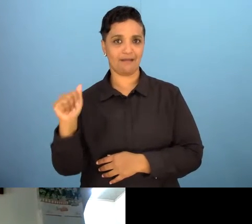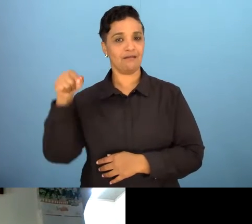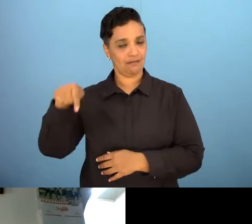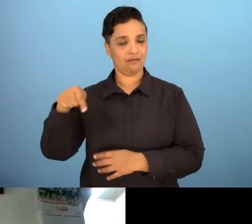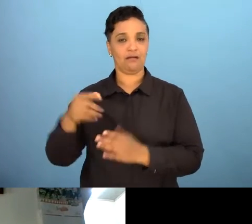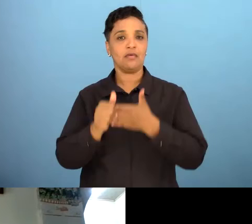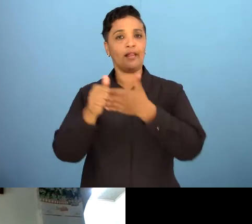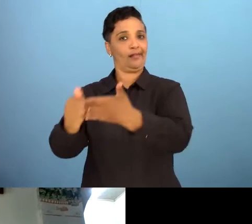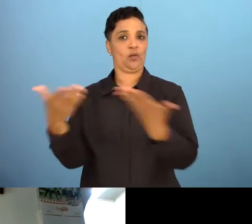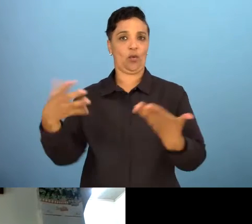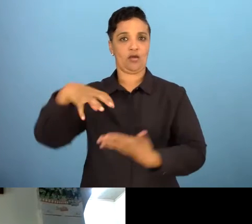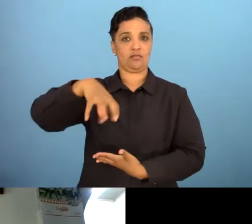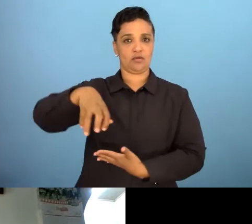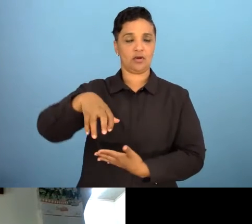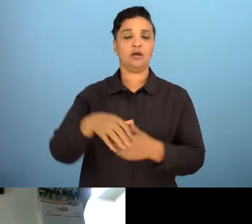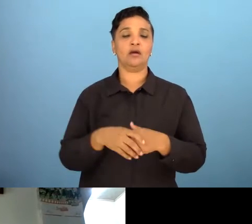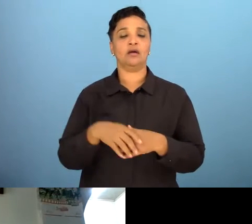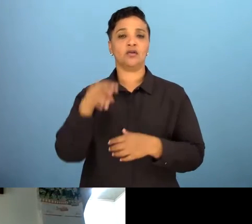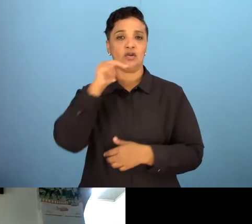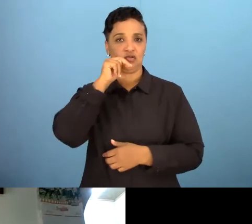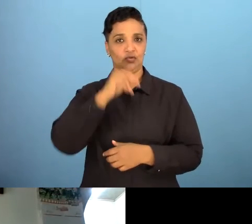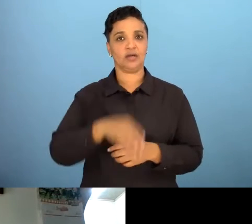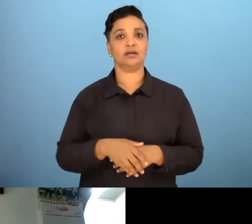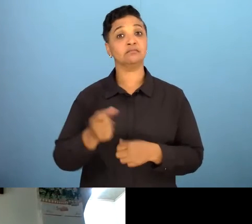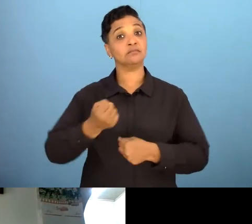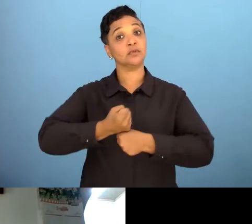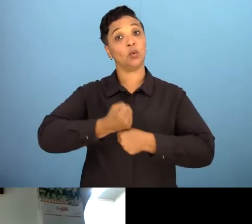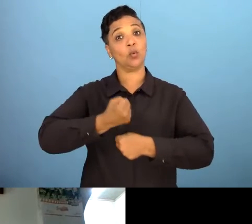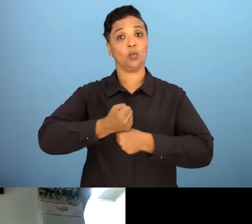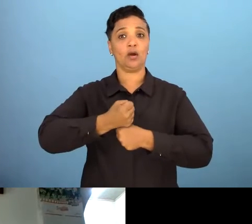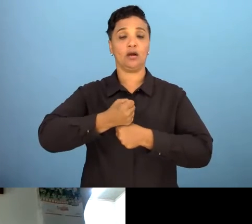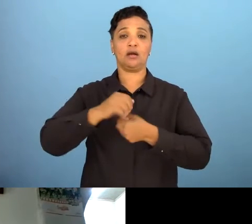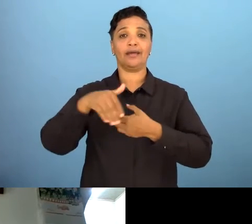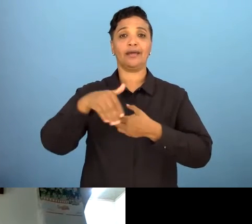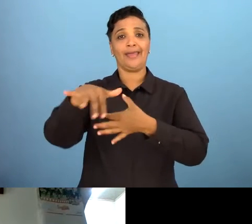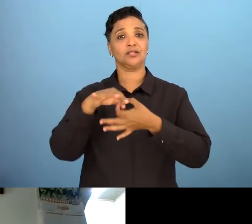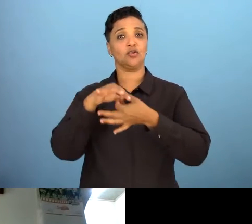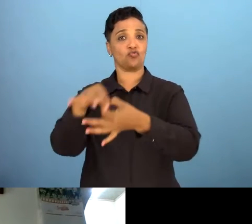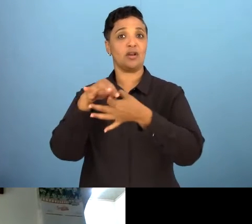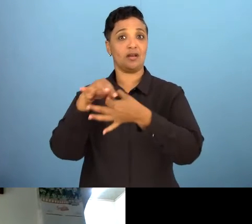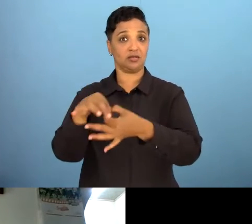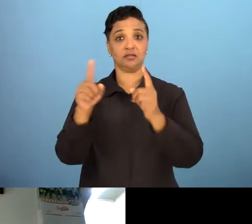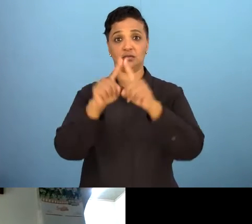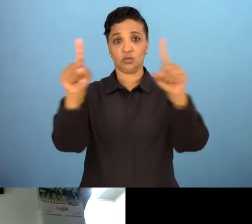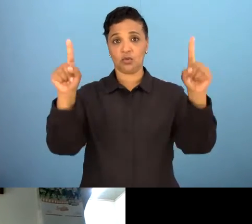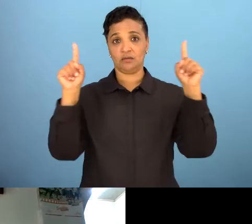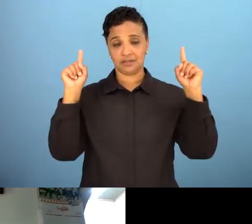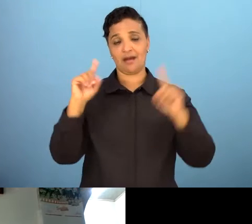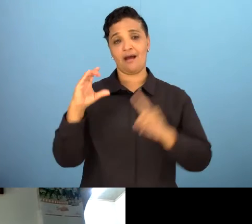Nuestro panelista es Godwin Irokaba, un líder sordo de Nigeria.